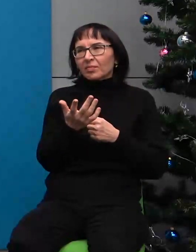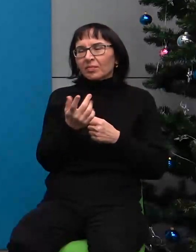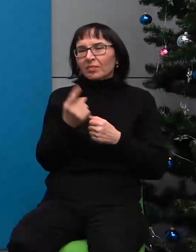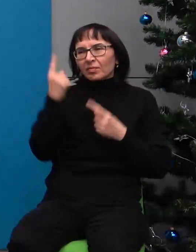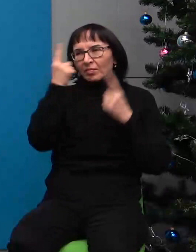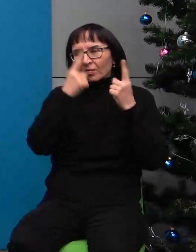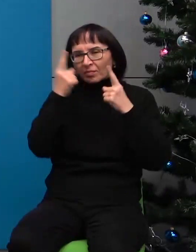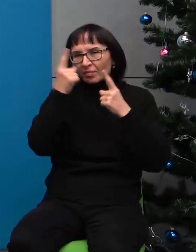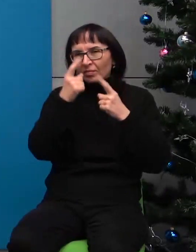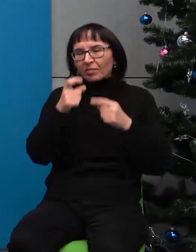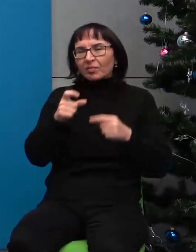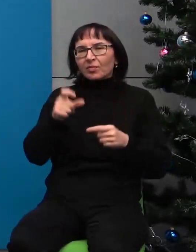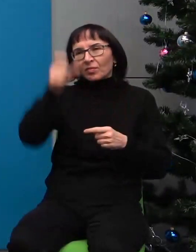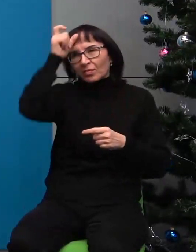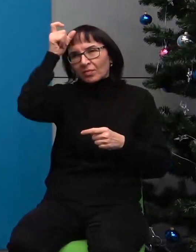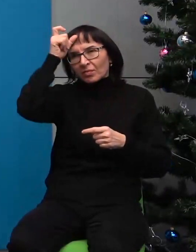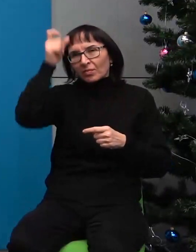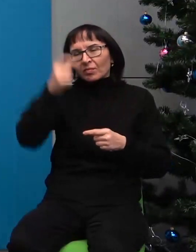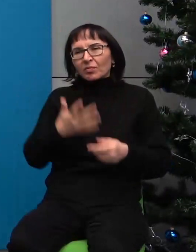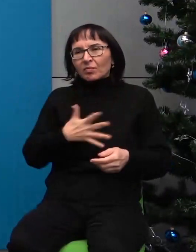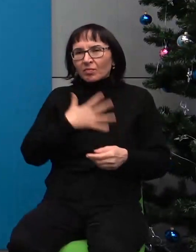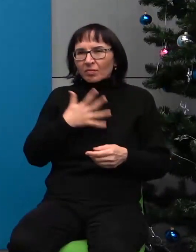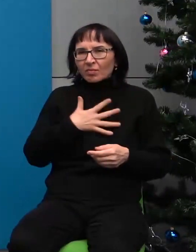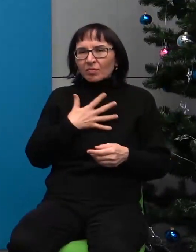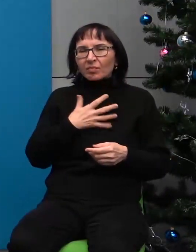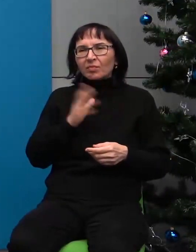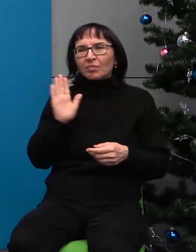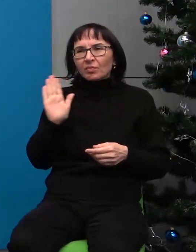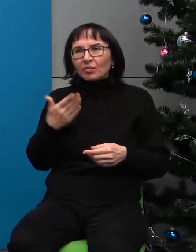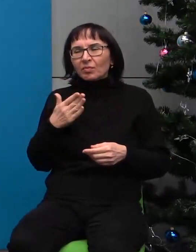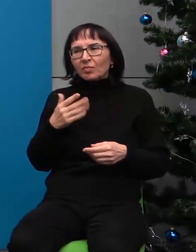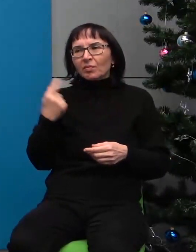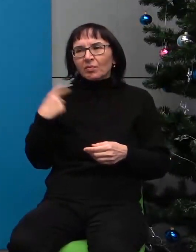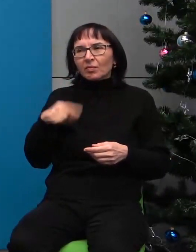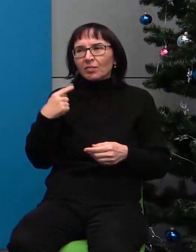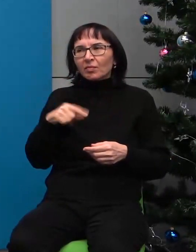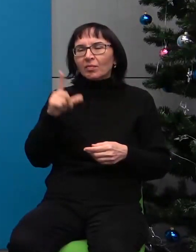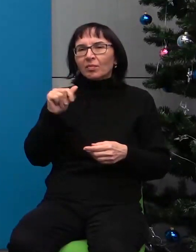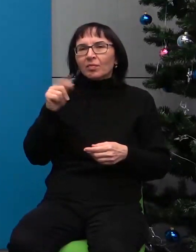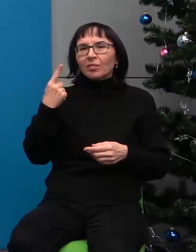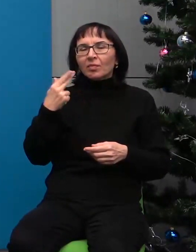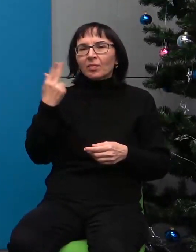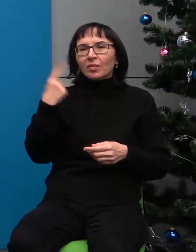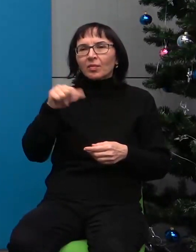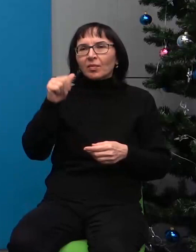Ale tak nie było. Felix Landau został zatrzymany w roku 1947.